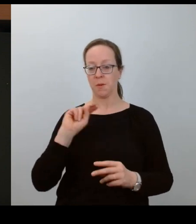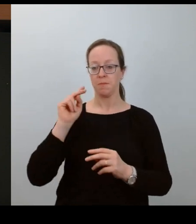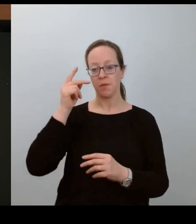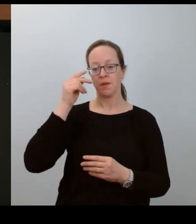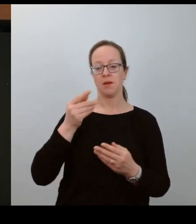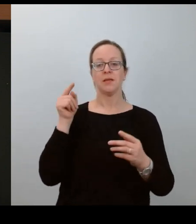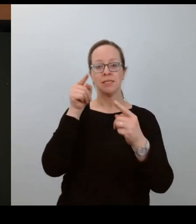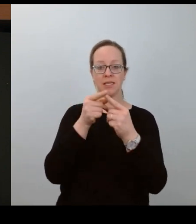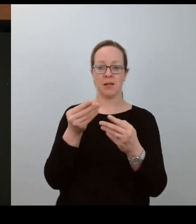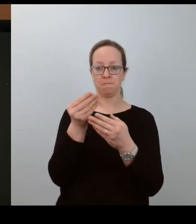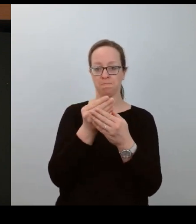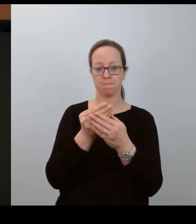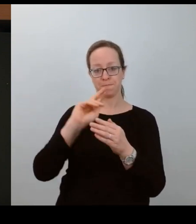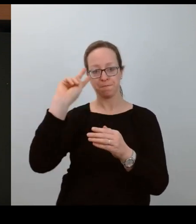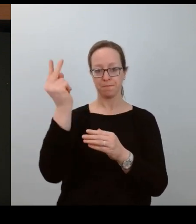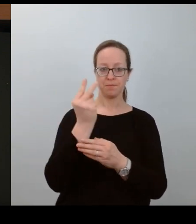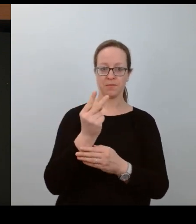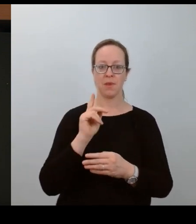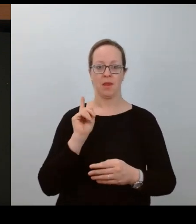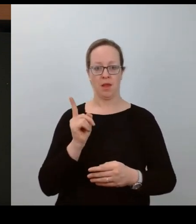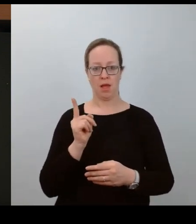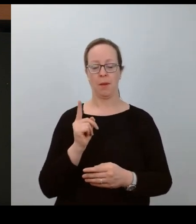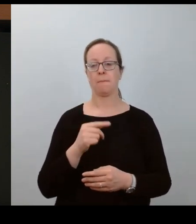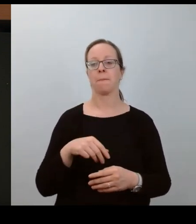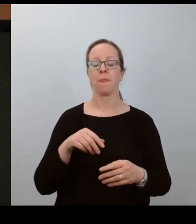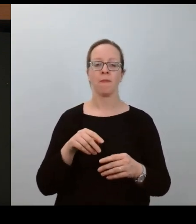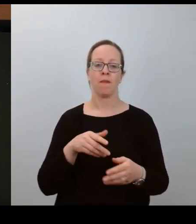davon habe ich den letzten Debatten nichts, aber auch gar nichts bemerken können.